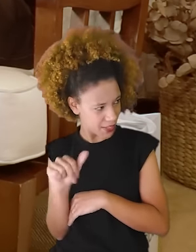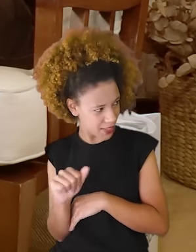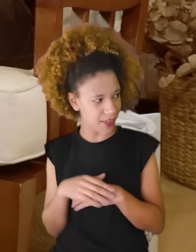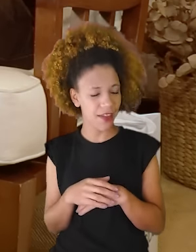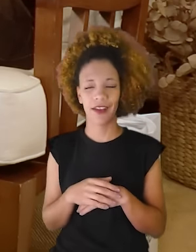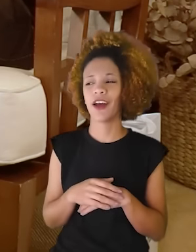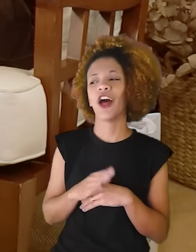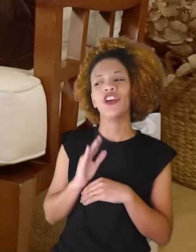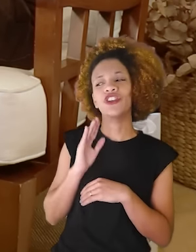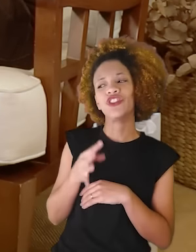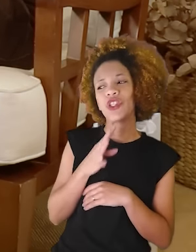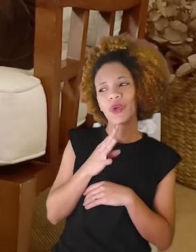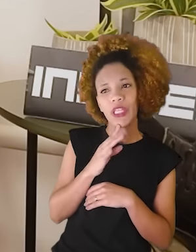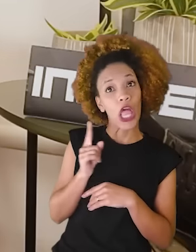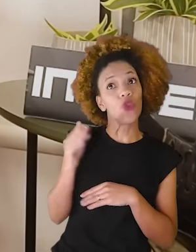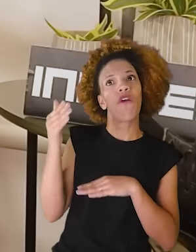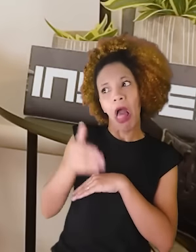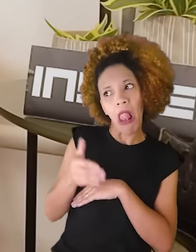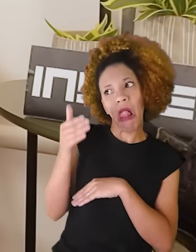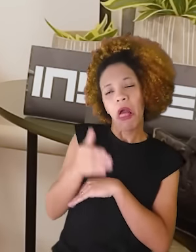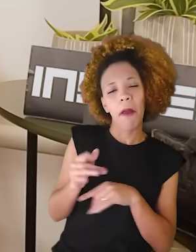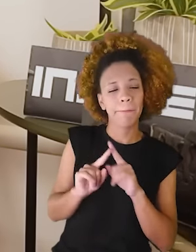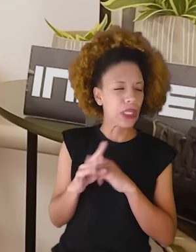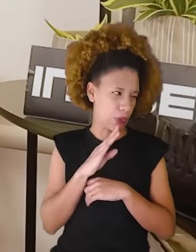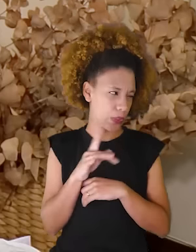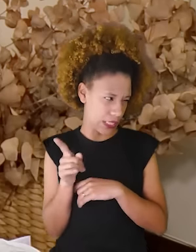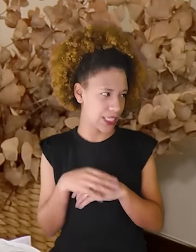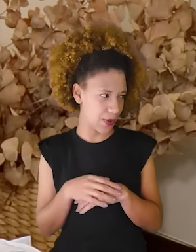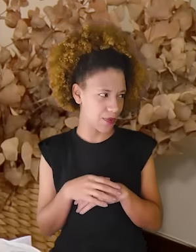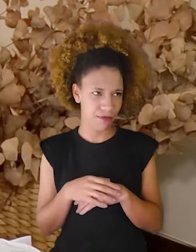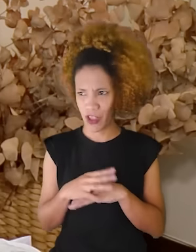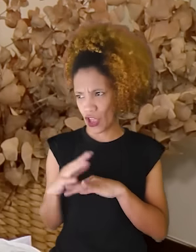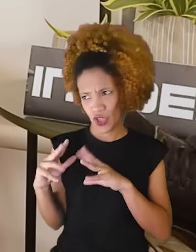já já conheci [ __ ] não que eu seja frequentador mas mas já foi ali né mas todo mundo já conheceu